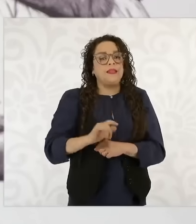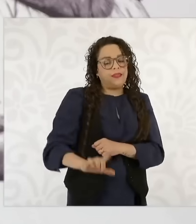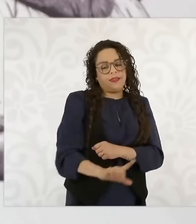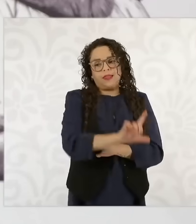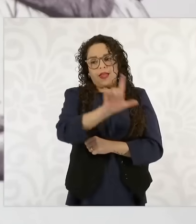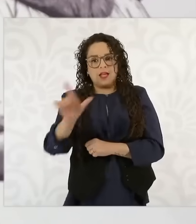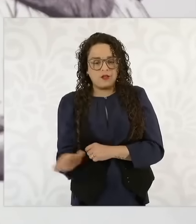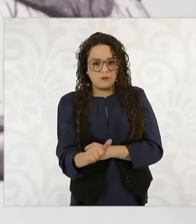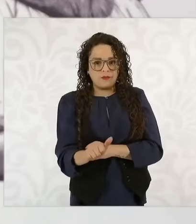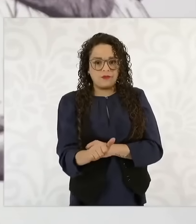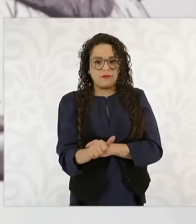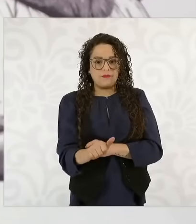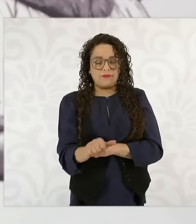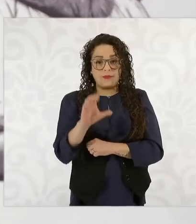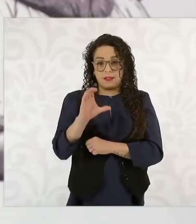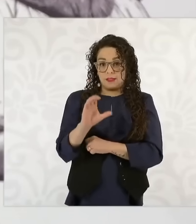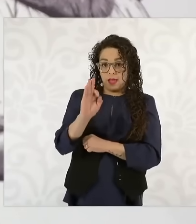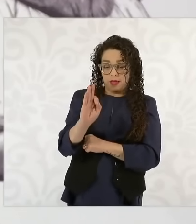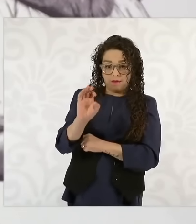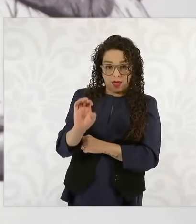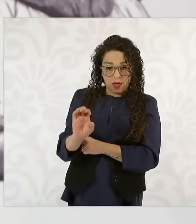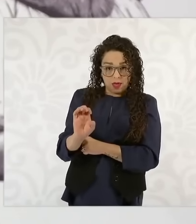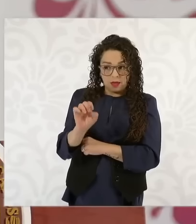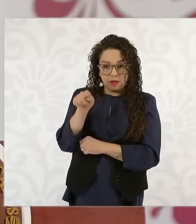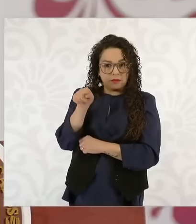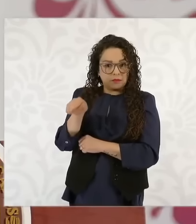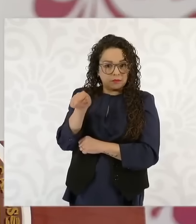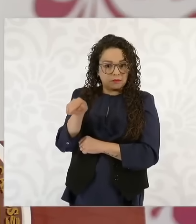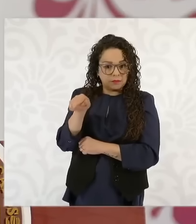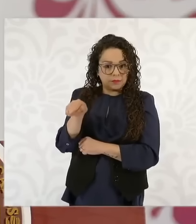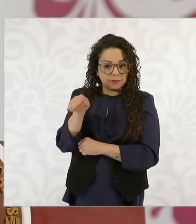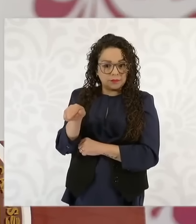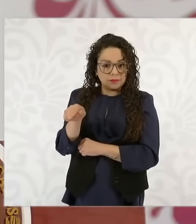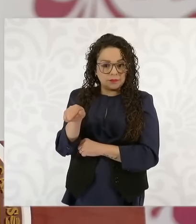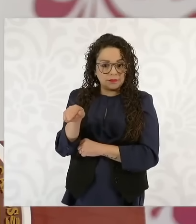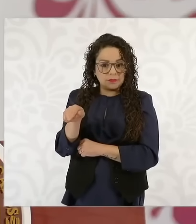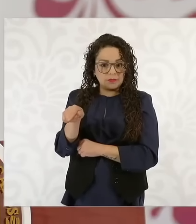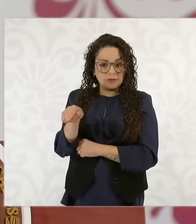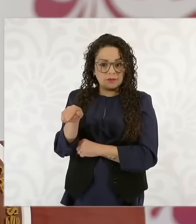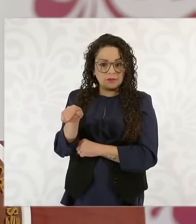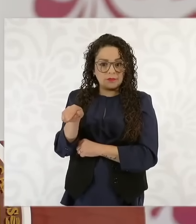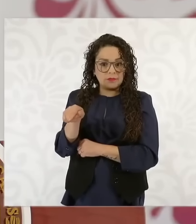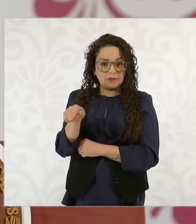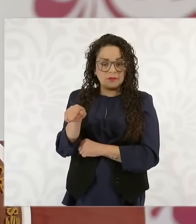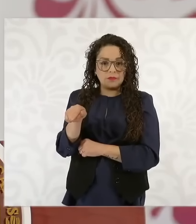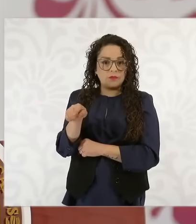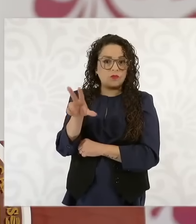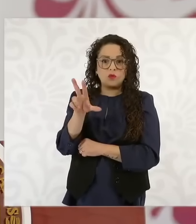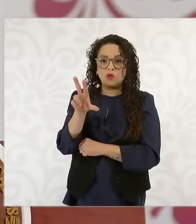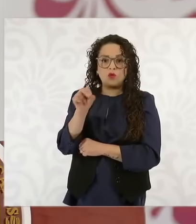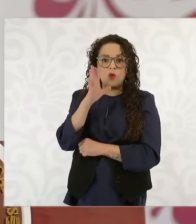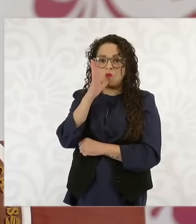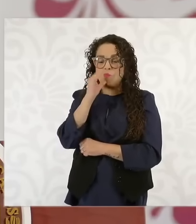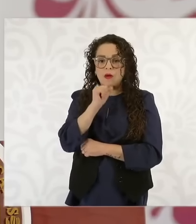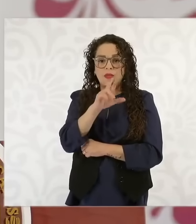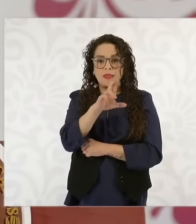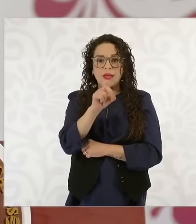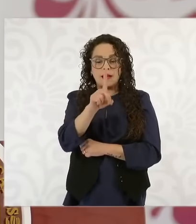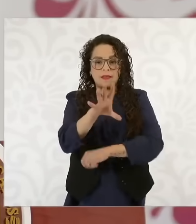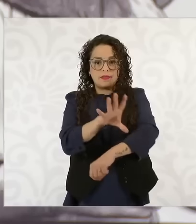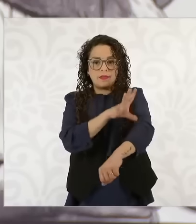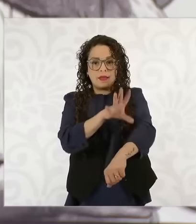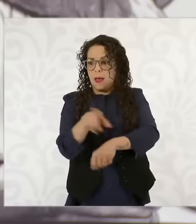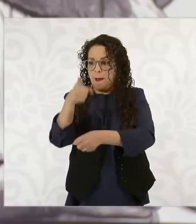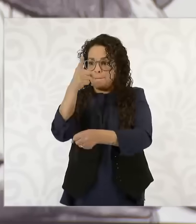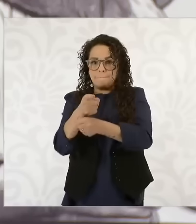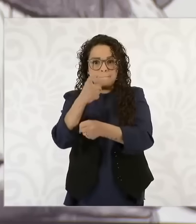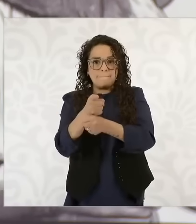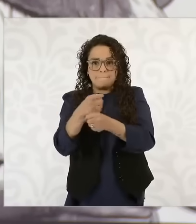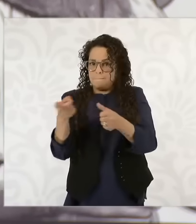quitaron a CFE la posibilidad de que entrara la red eléctrica con prioridad. La dejaron al final.